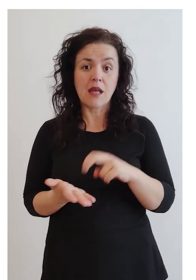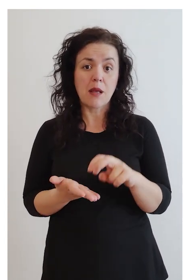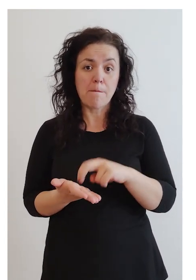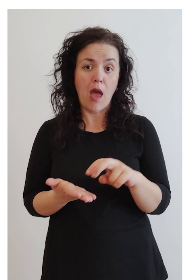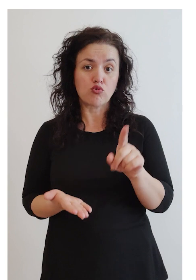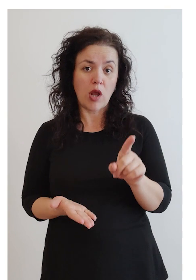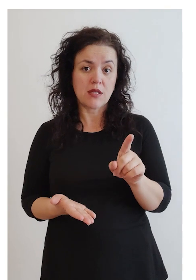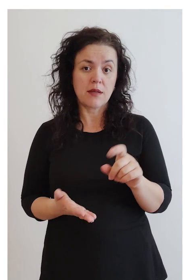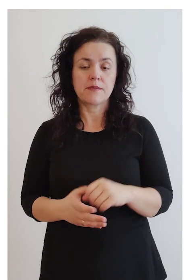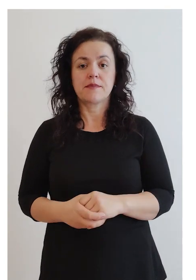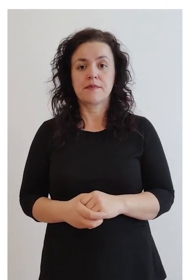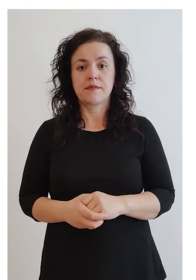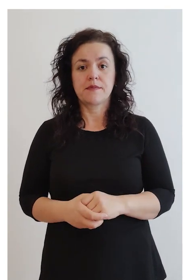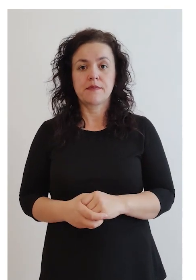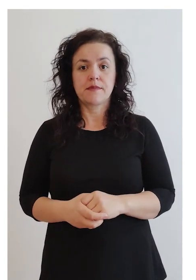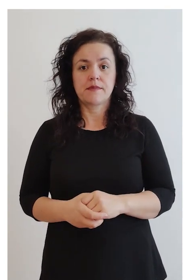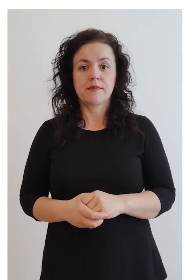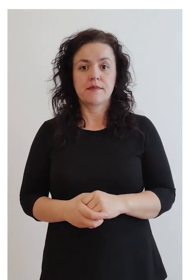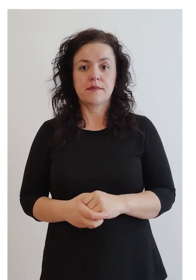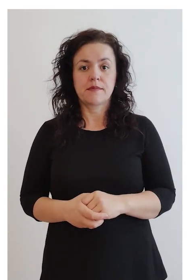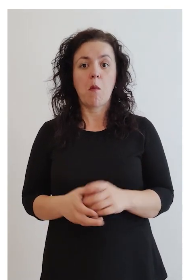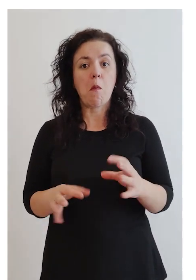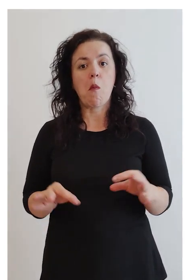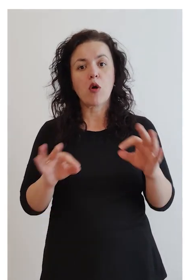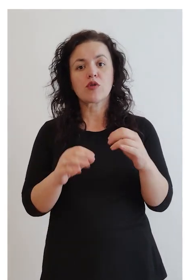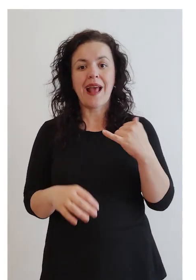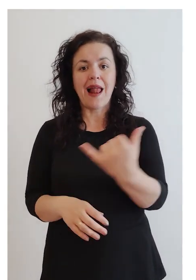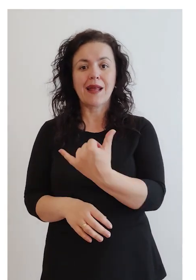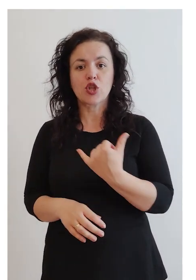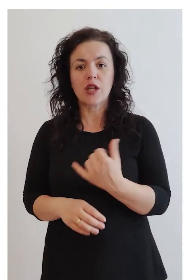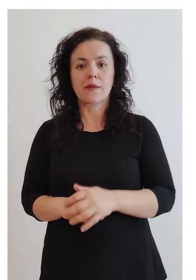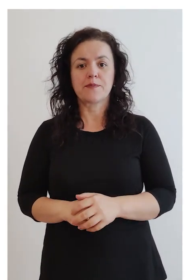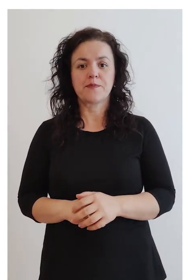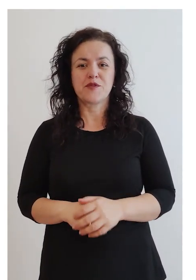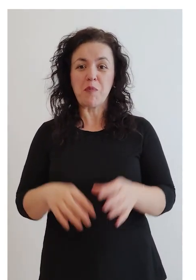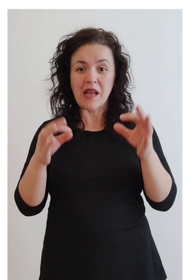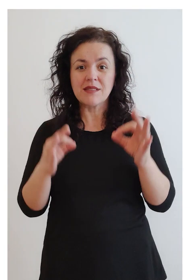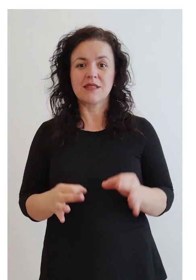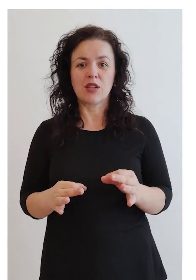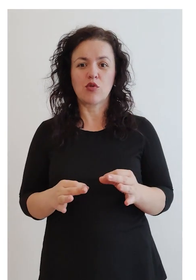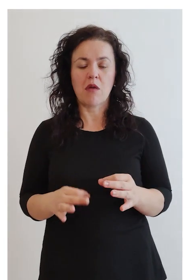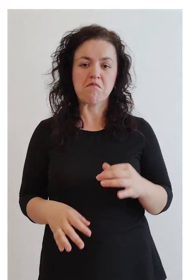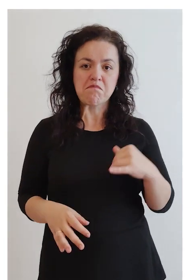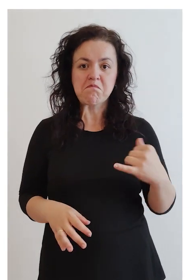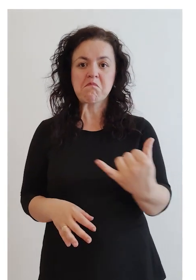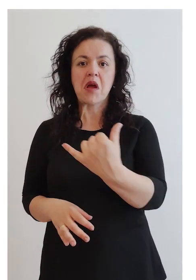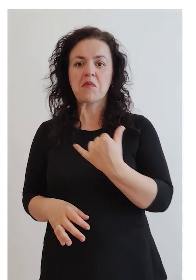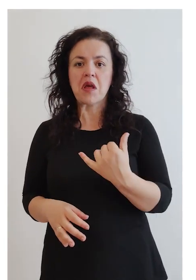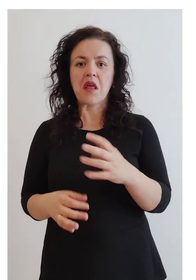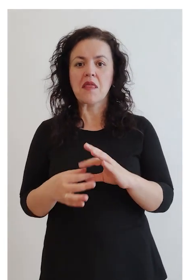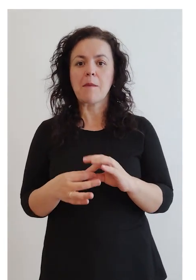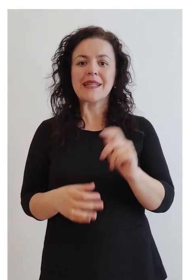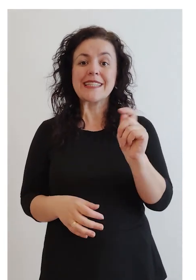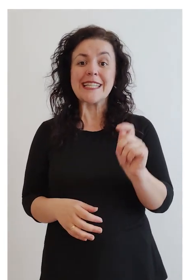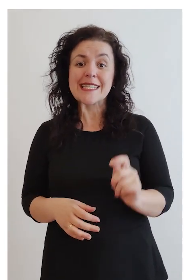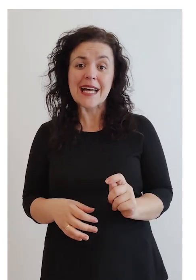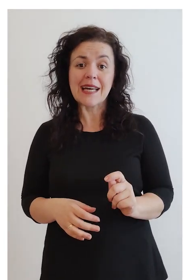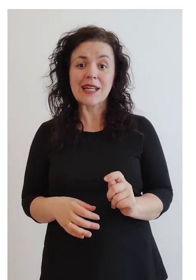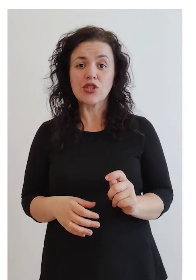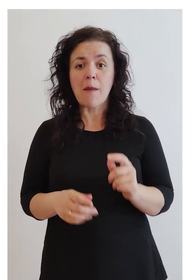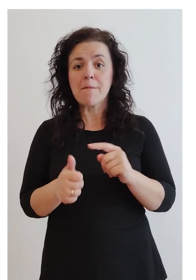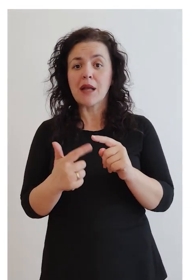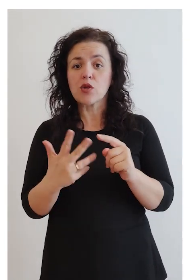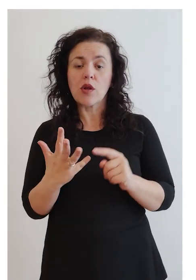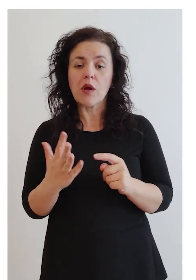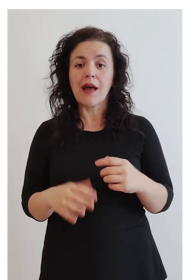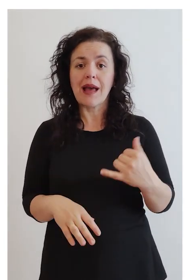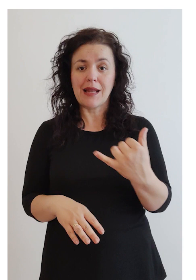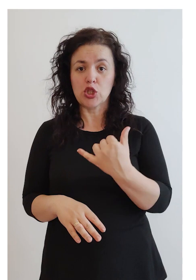Cel mai sigur mod de călătorie depinde de țară și de particularitățile călătoriei și poate fi foarte dificil de făcut o comparație corectă.